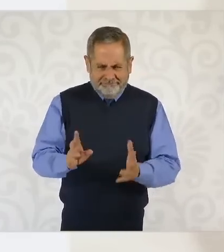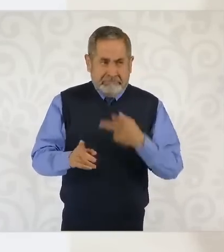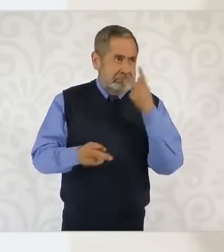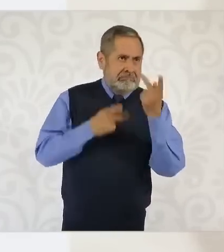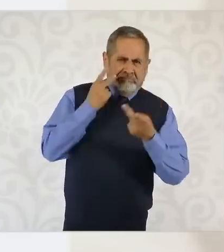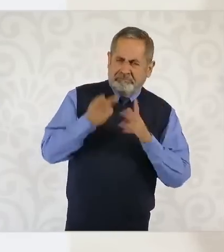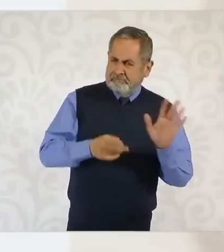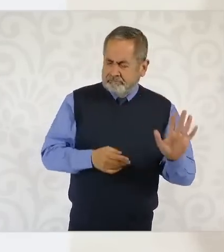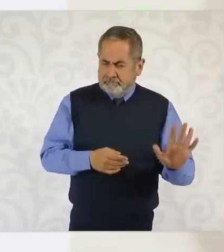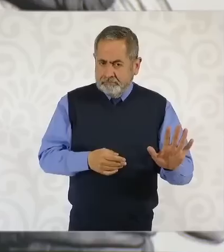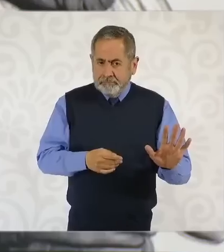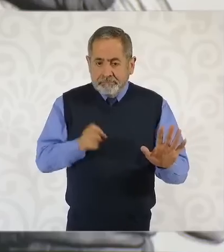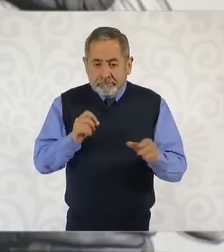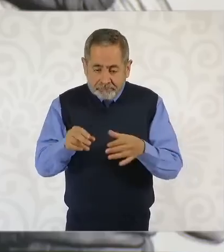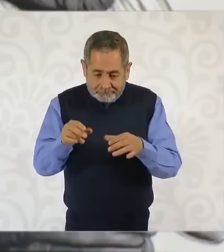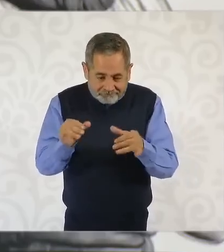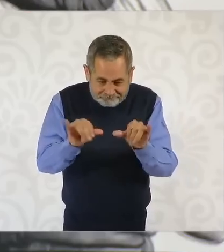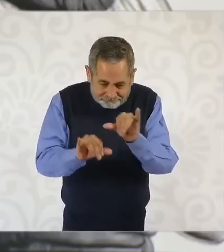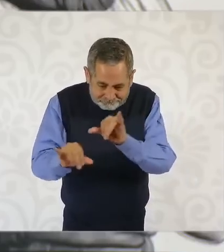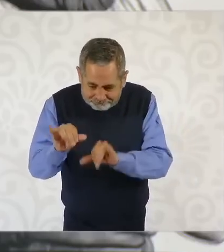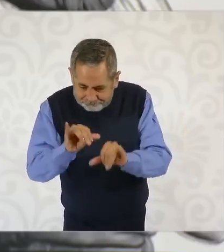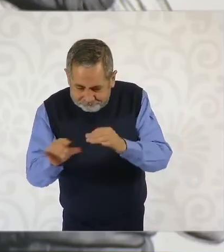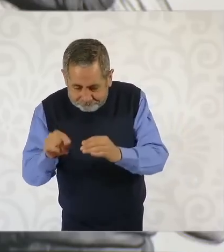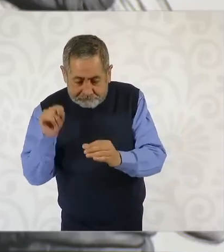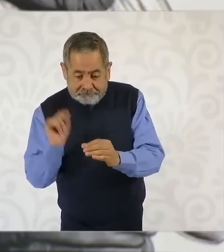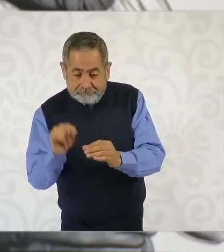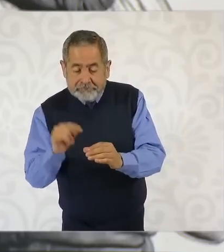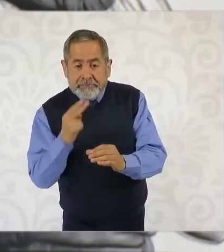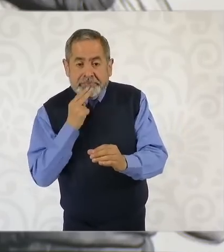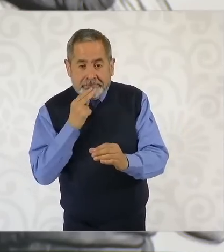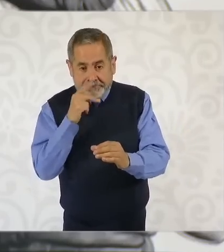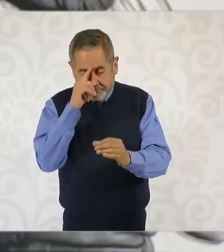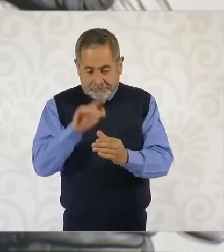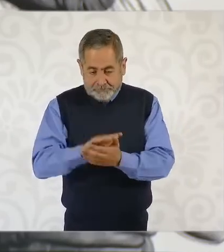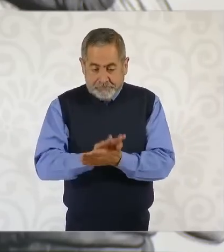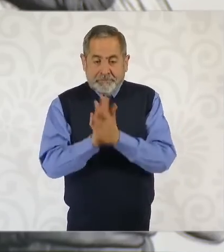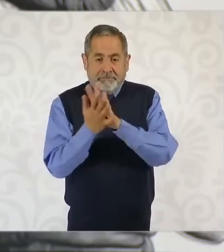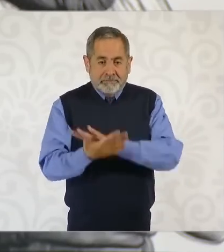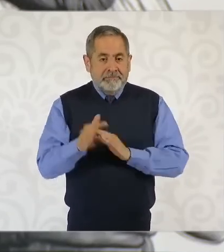los precursores de fentanilo entran por los puertos de Estados Unidos también se